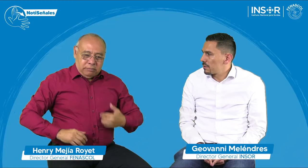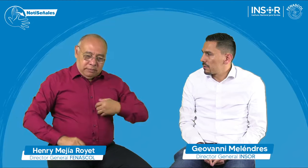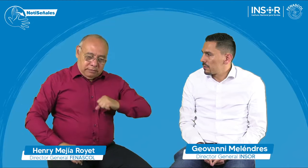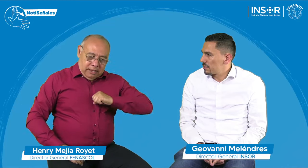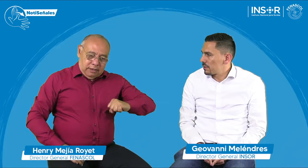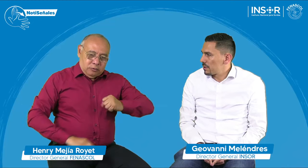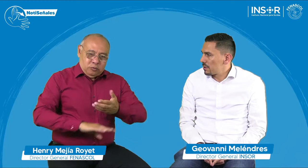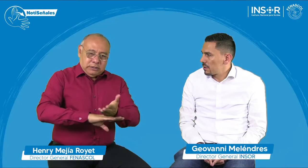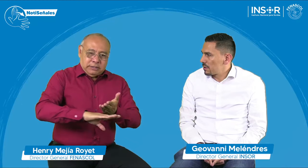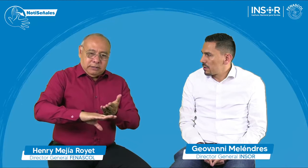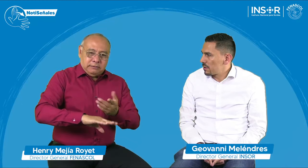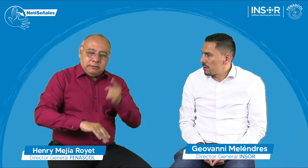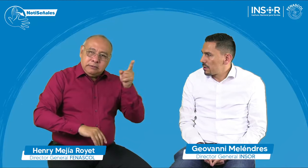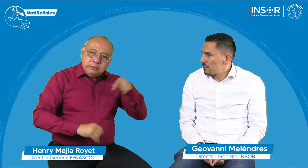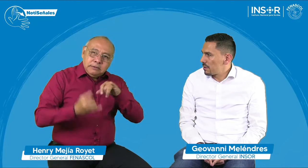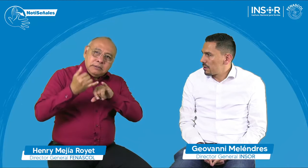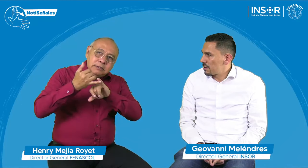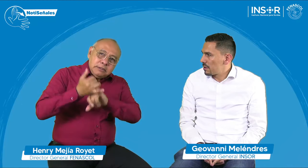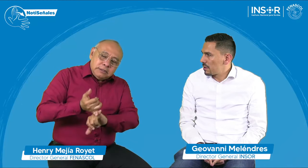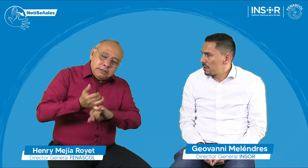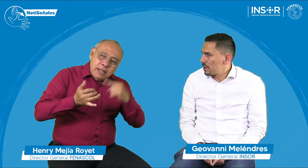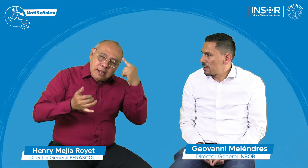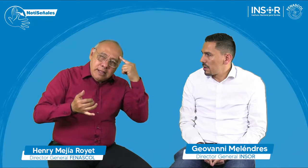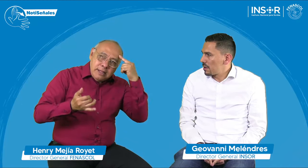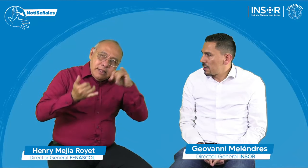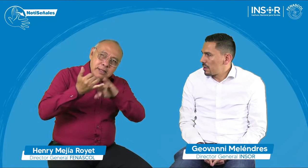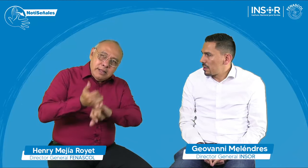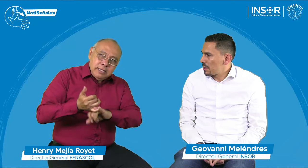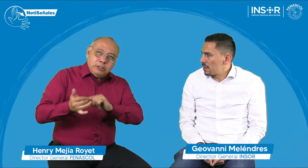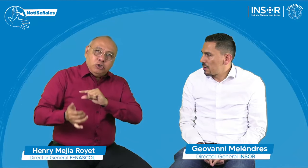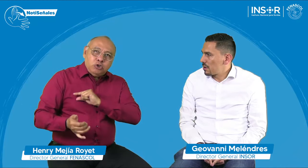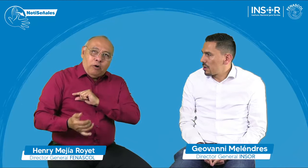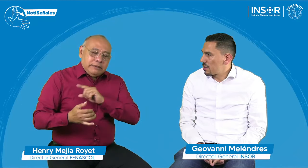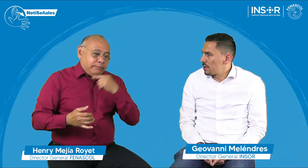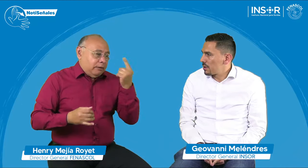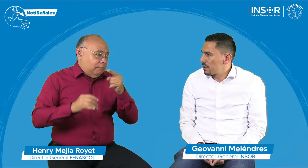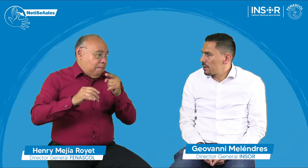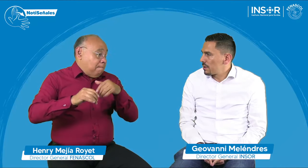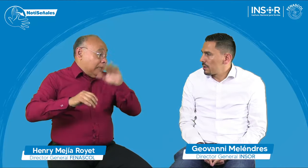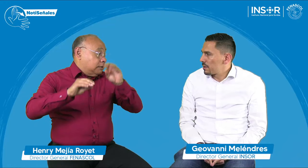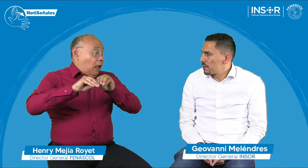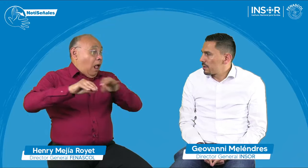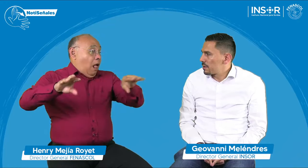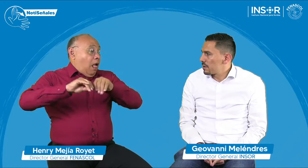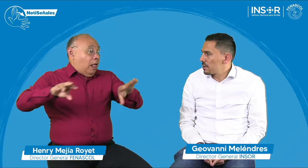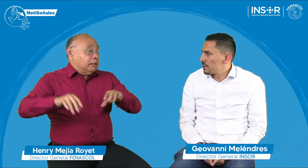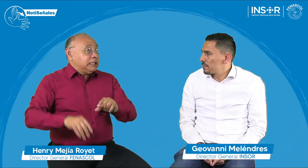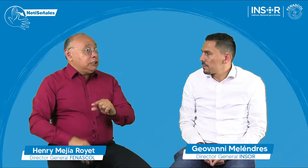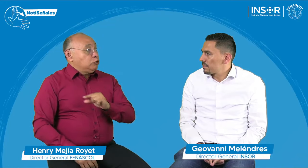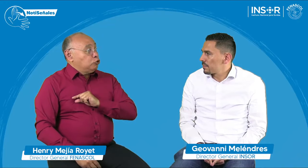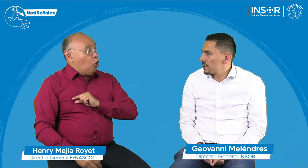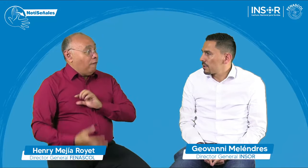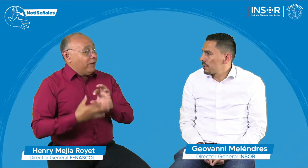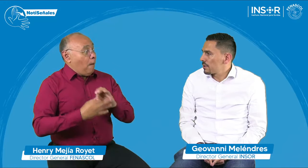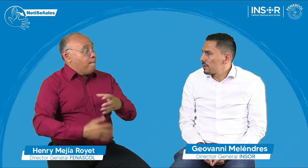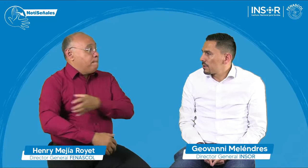estuvieron viendo, queremos decirles que también cor frente